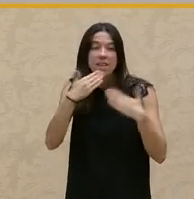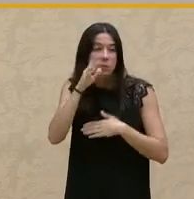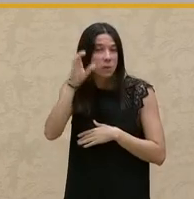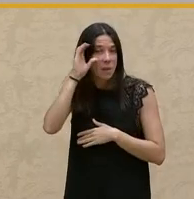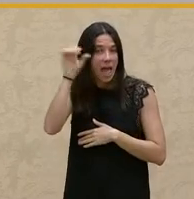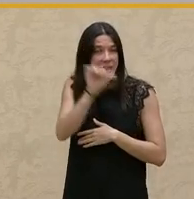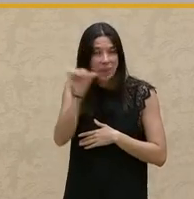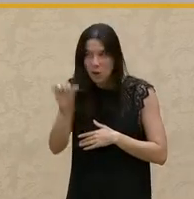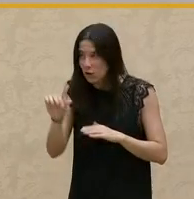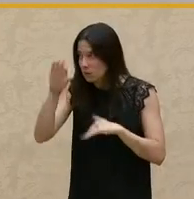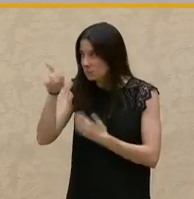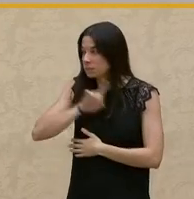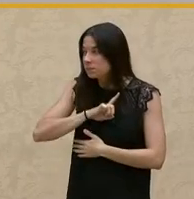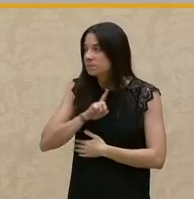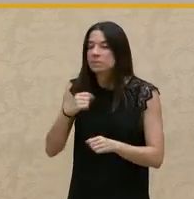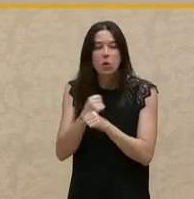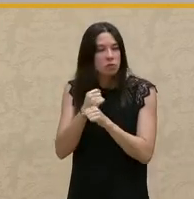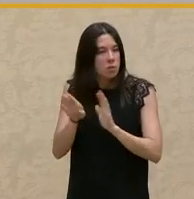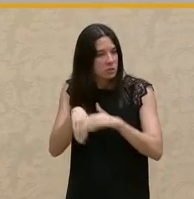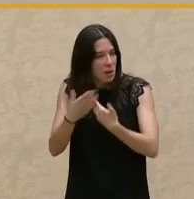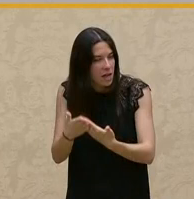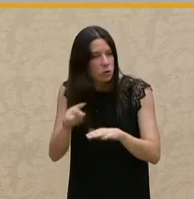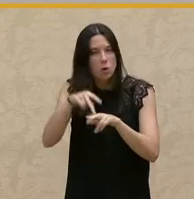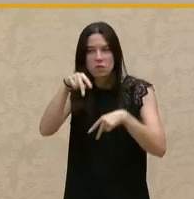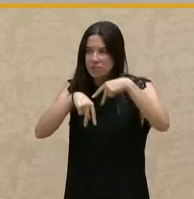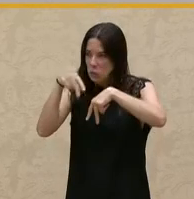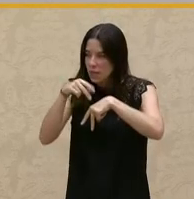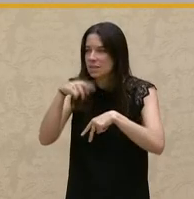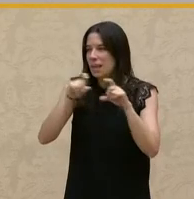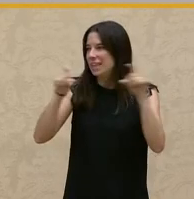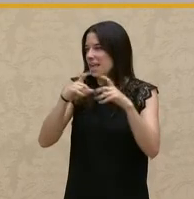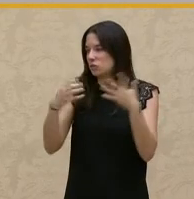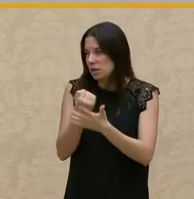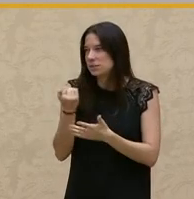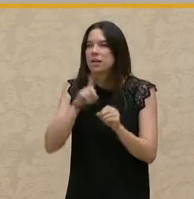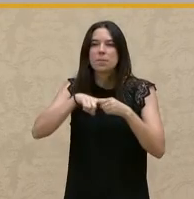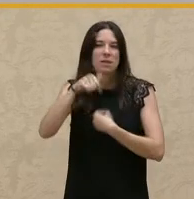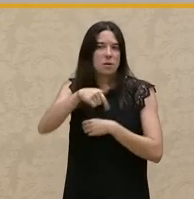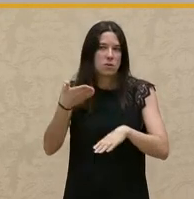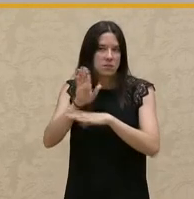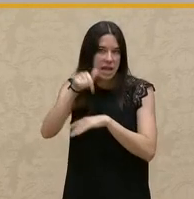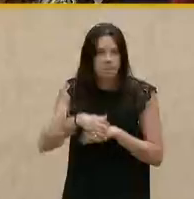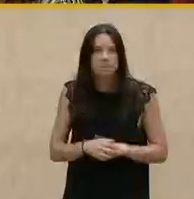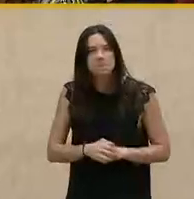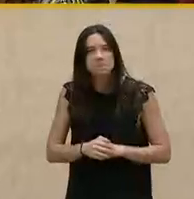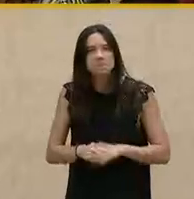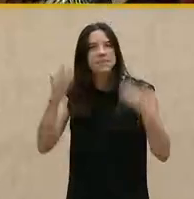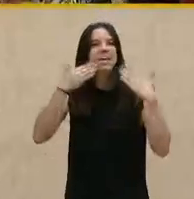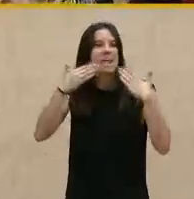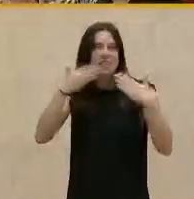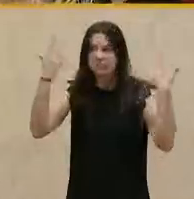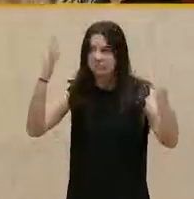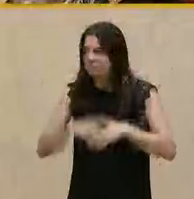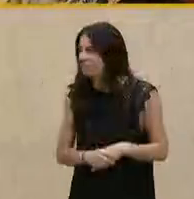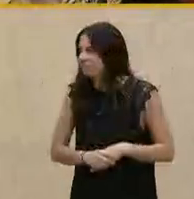trabajando juntos con FESOCE y con todas las entidades que están aquí representadas. Gracias.